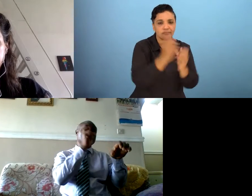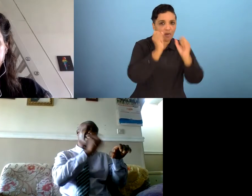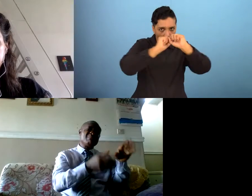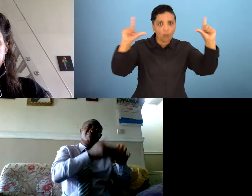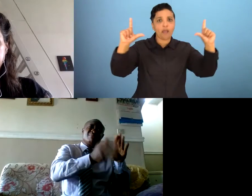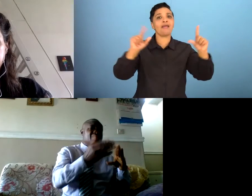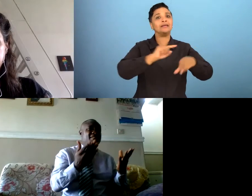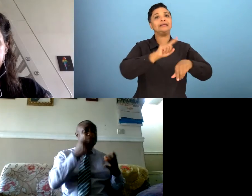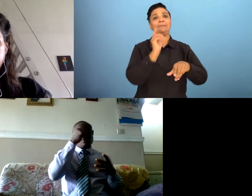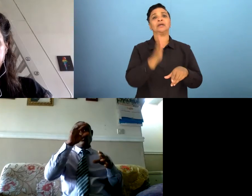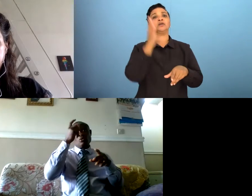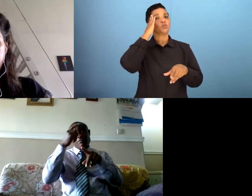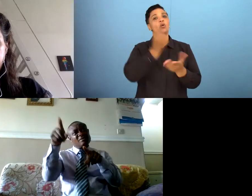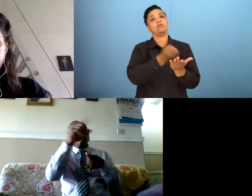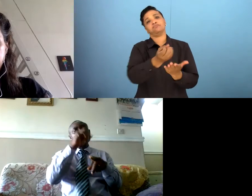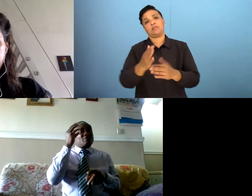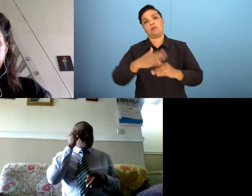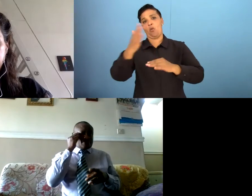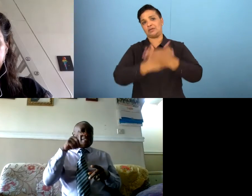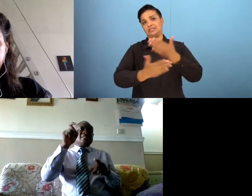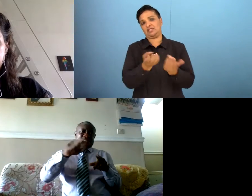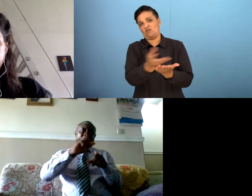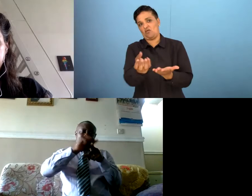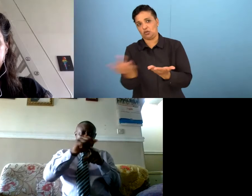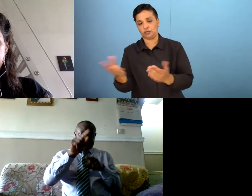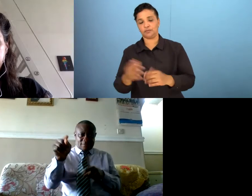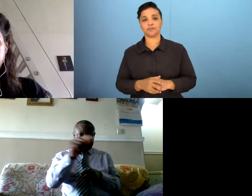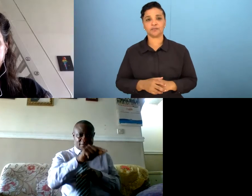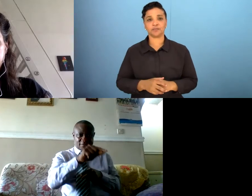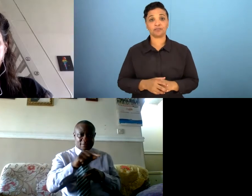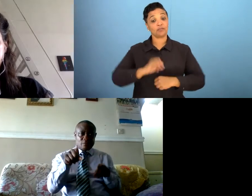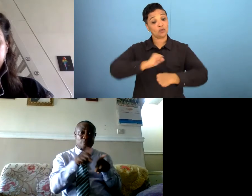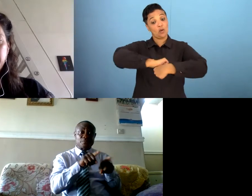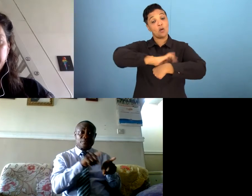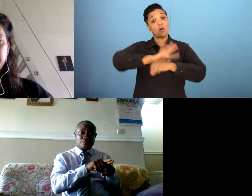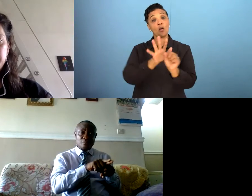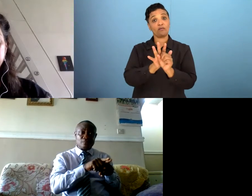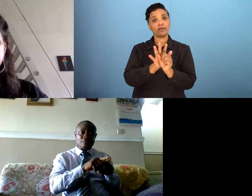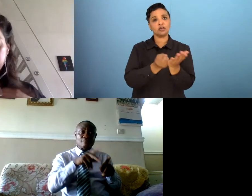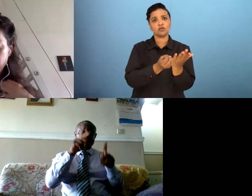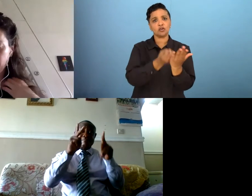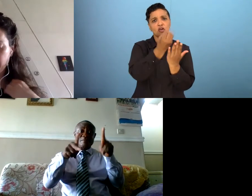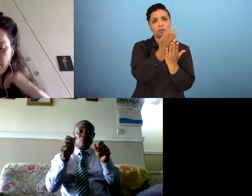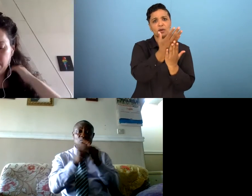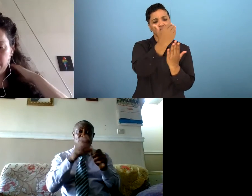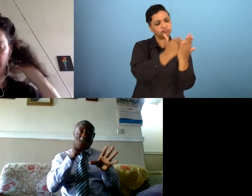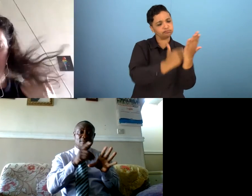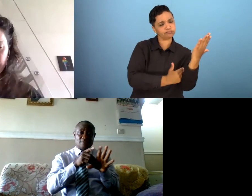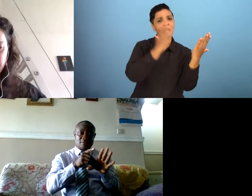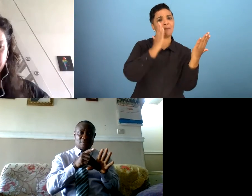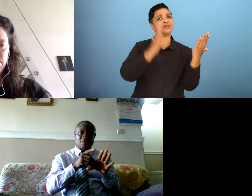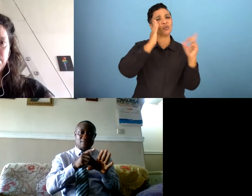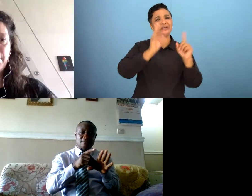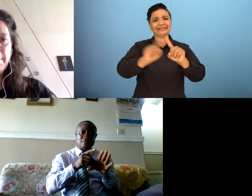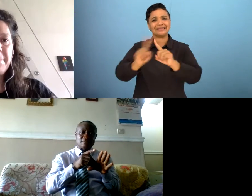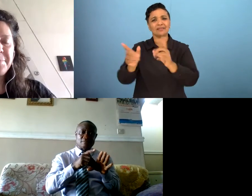los protocolos de inclusión de la discapacidad durante las emergencias.